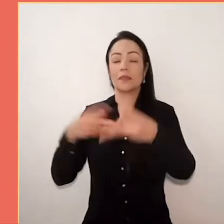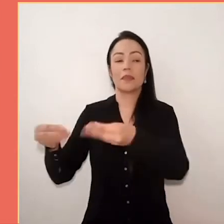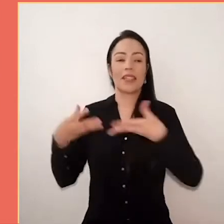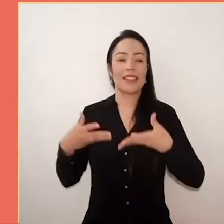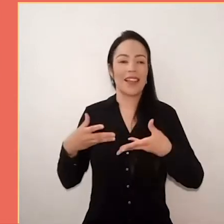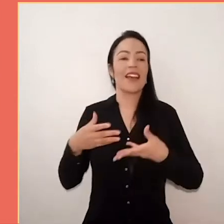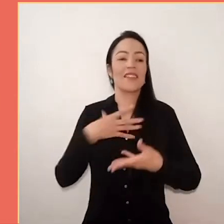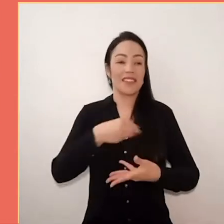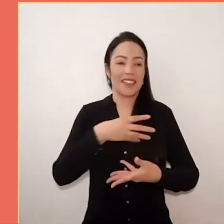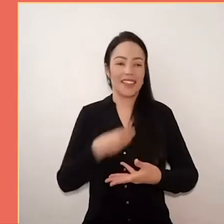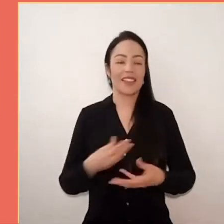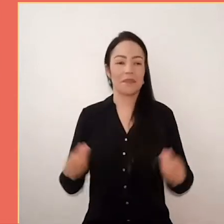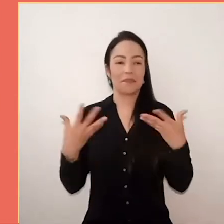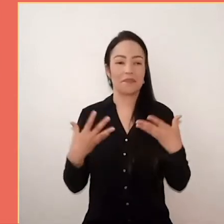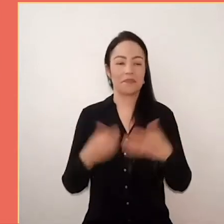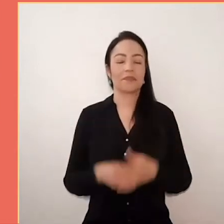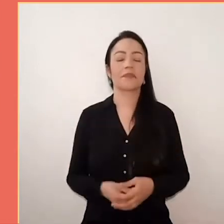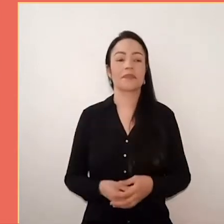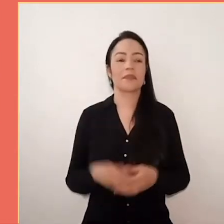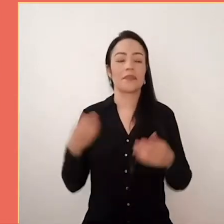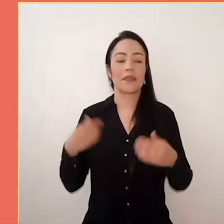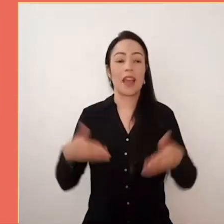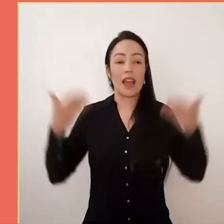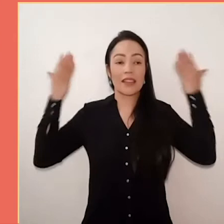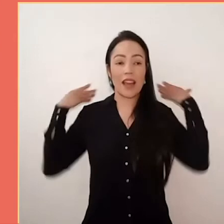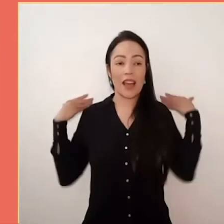e atrás de mim, eu estou no meu escritório, atrás de mim como…